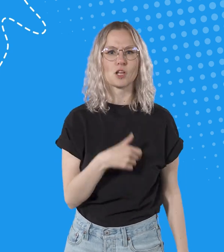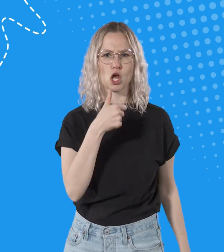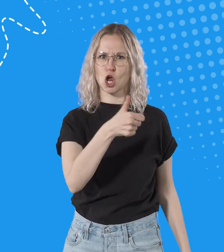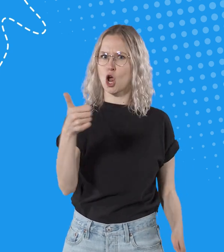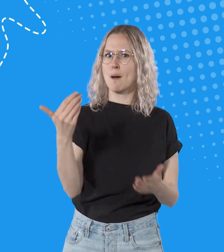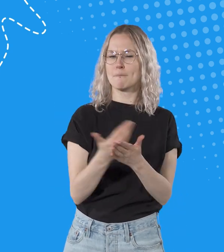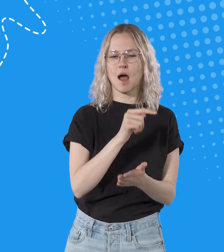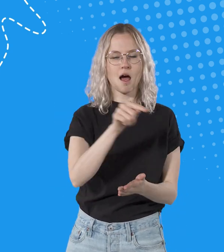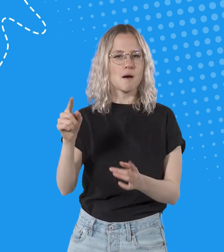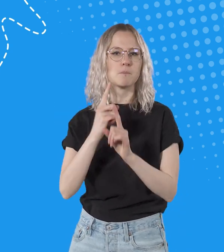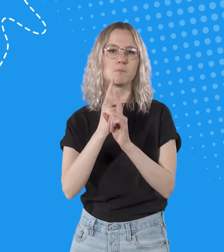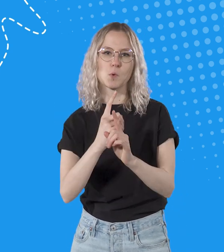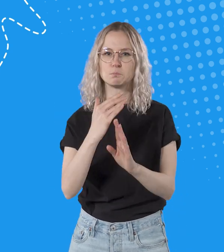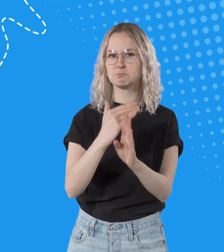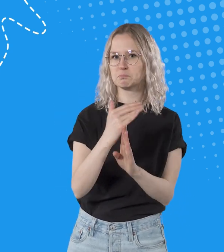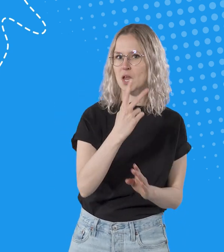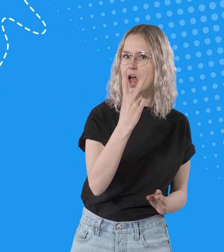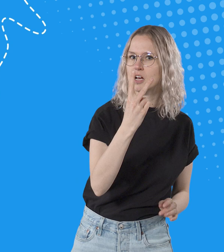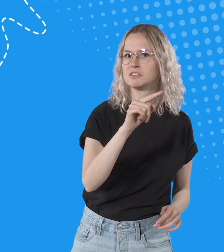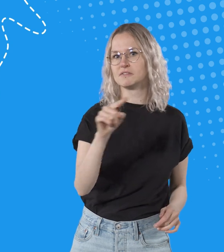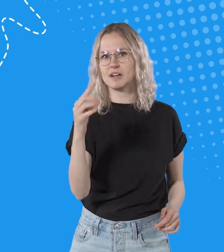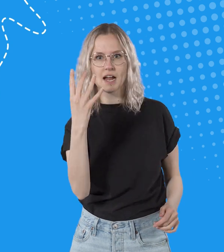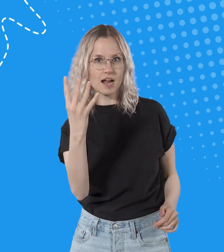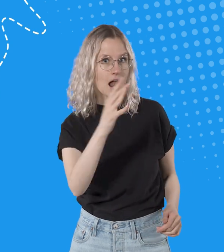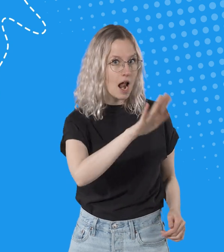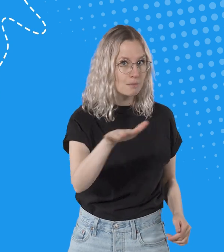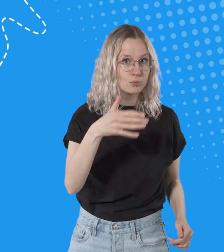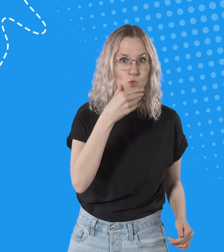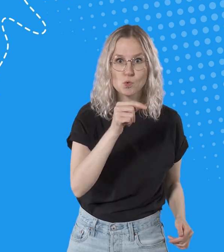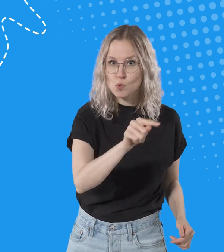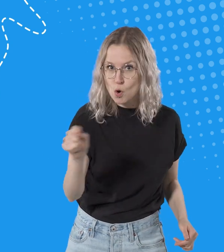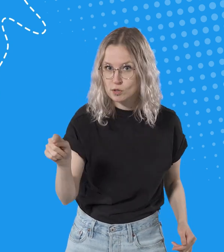Jokaisesta maasta pääsee 2−4 lasta ja nuorta mukaan.